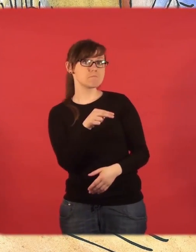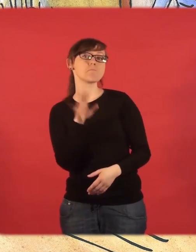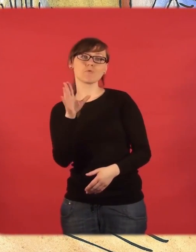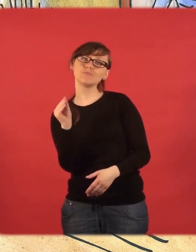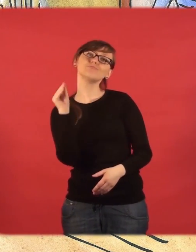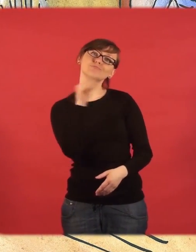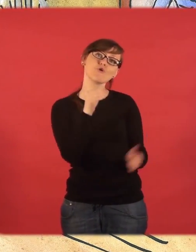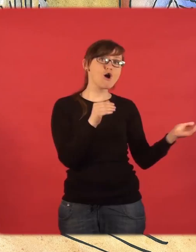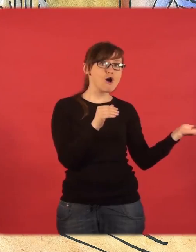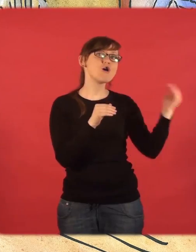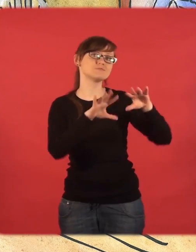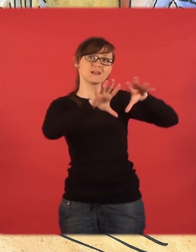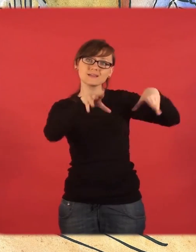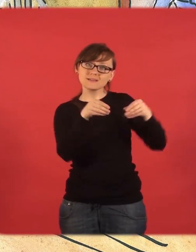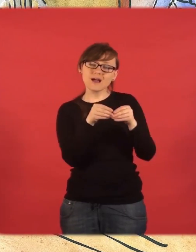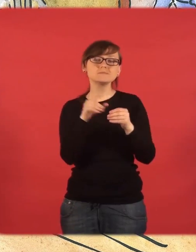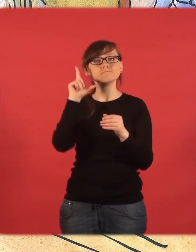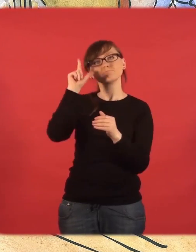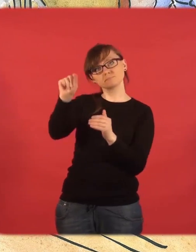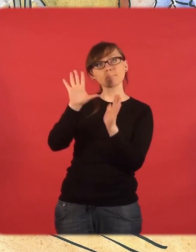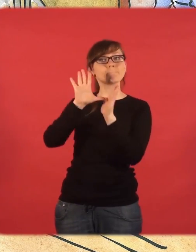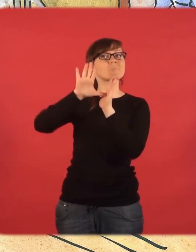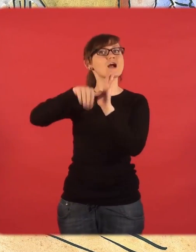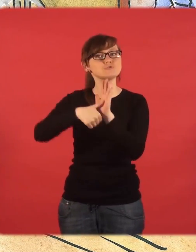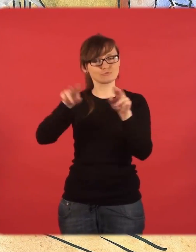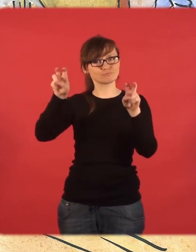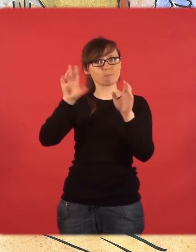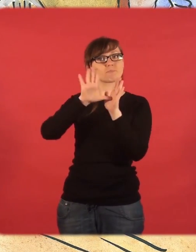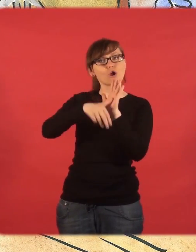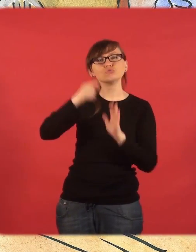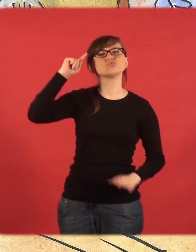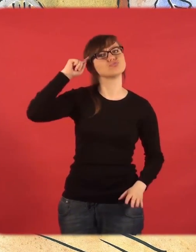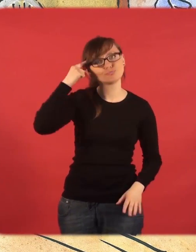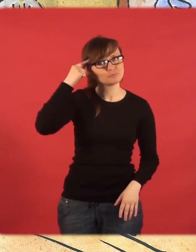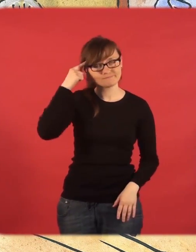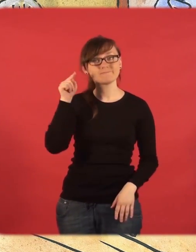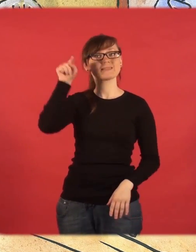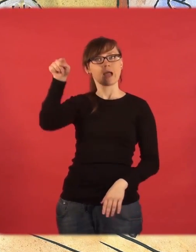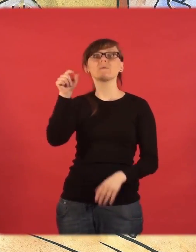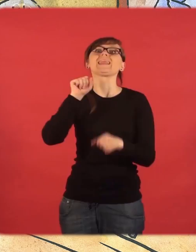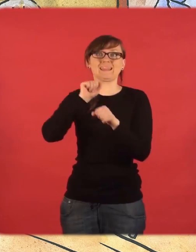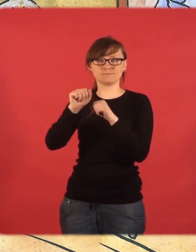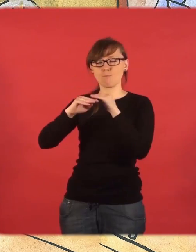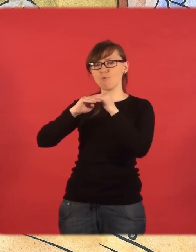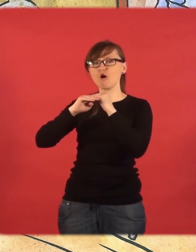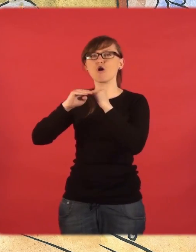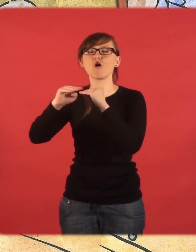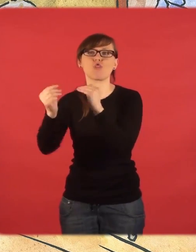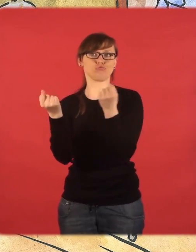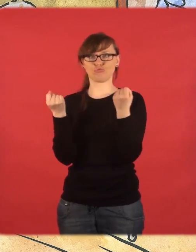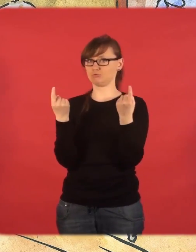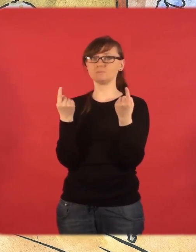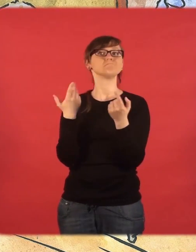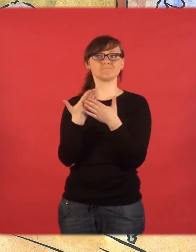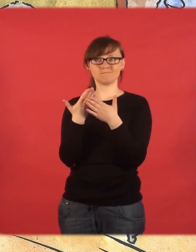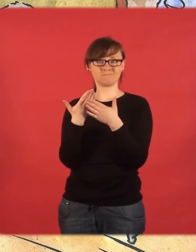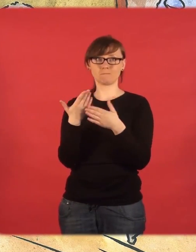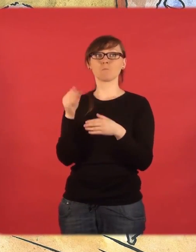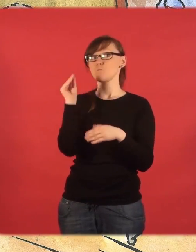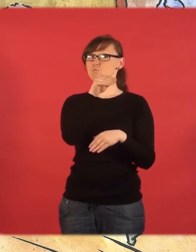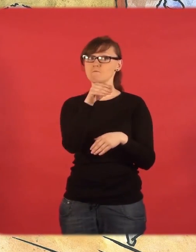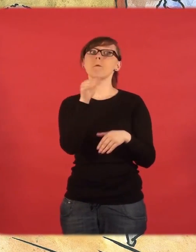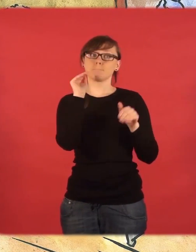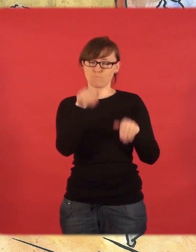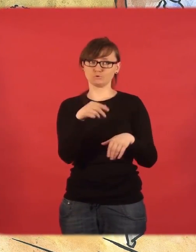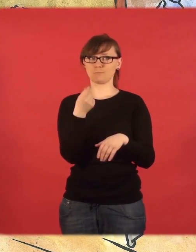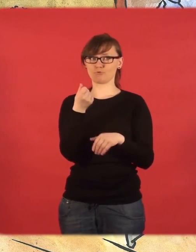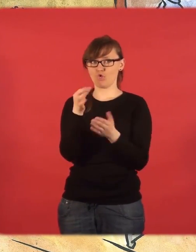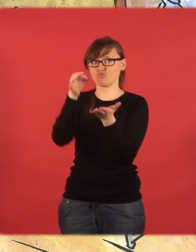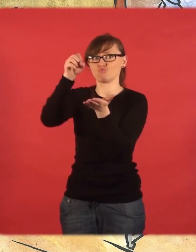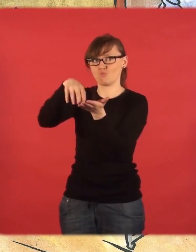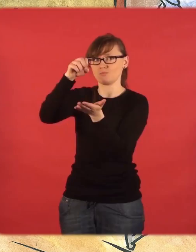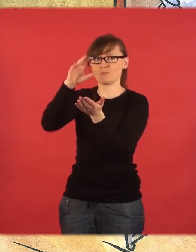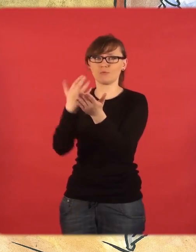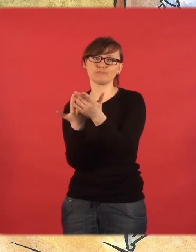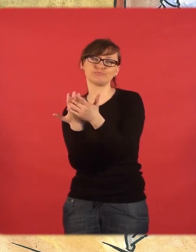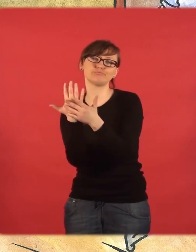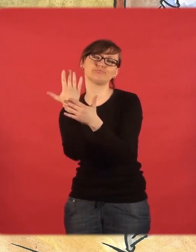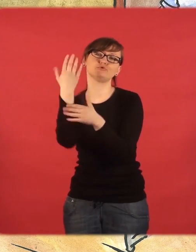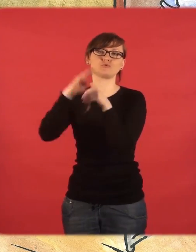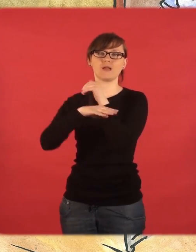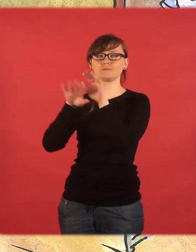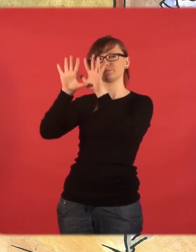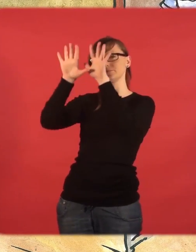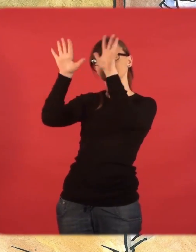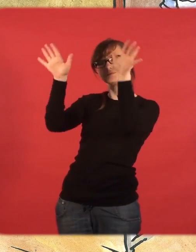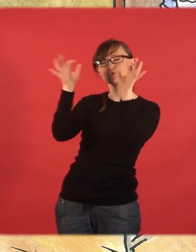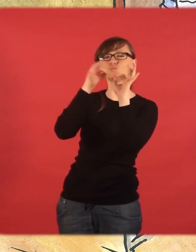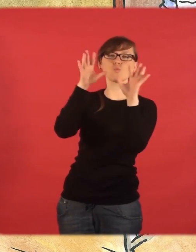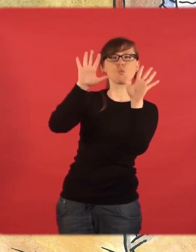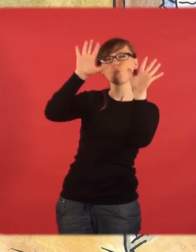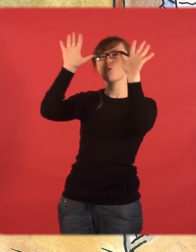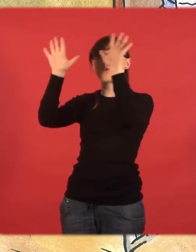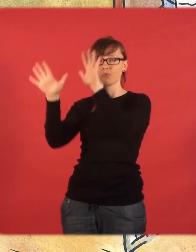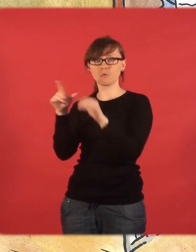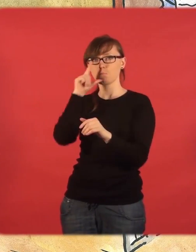Wtedy, nowi znajomi zaproponowali, że zaprowadzą go do Miasta Głupków, gdzie na Polu Cudów będzie mógł zasadzić te pieniądze i wyrośnie z nich drzewo, na którym będzie takich monet bardzo, bardzo dużo.